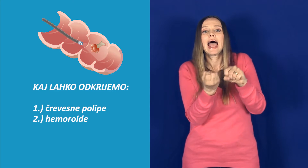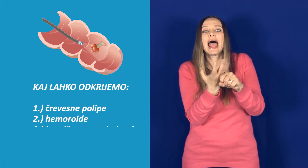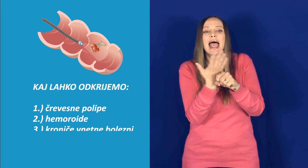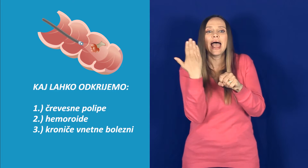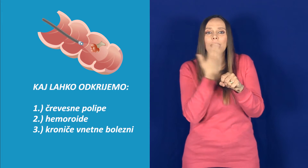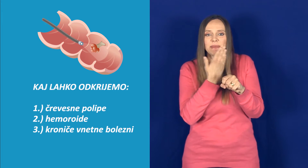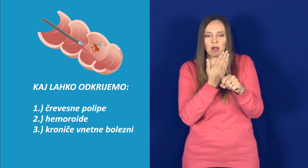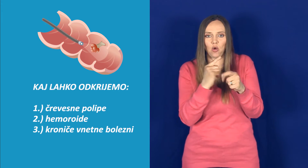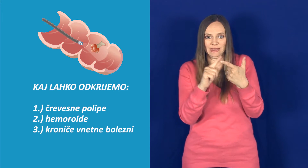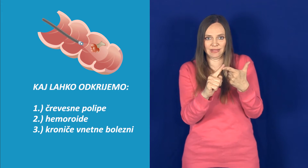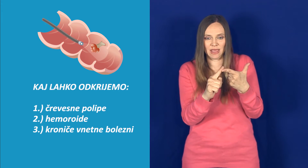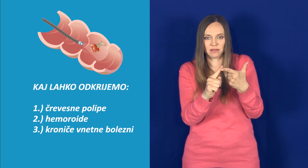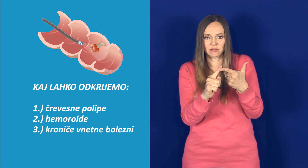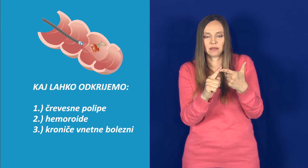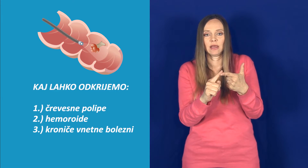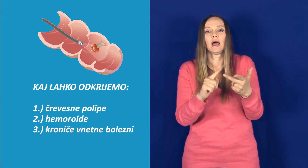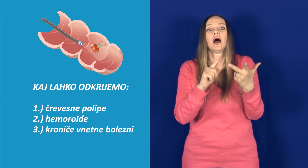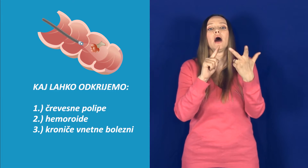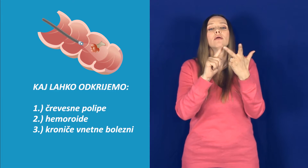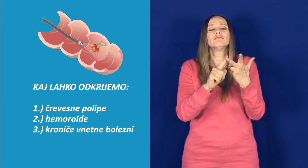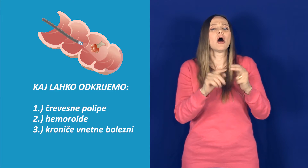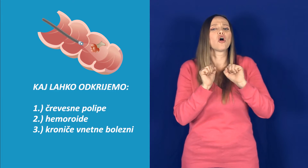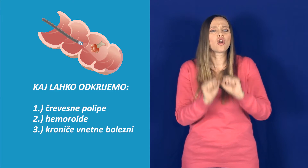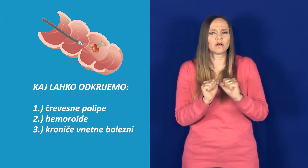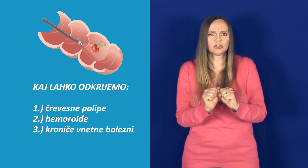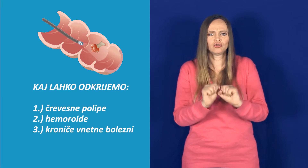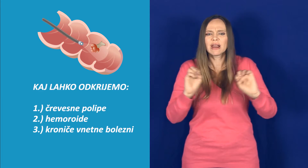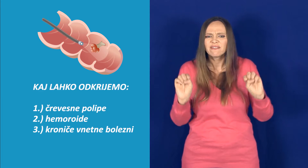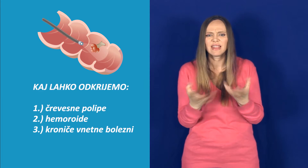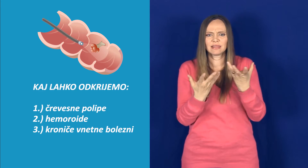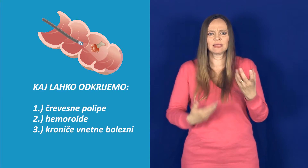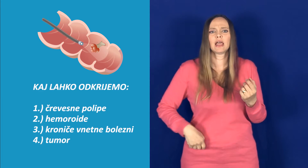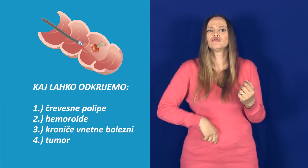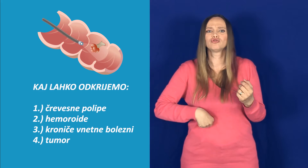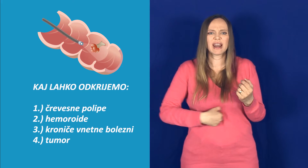kronične vnetne črevesne bolezni, tumor.